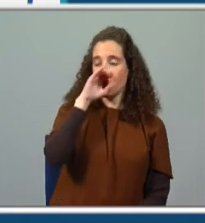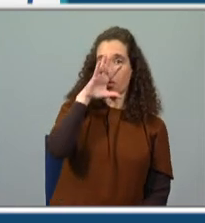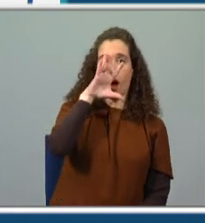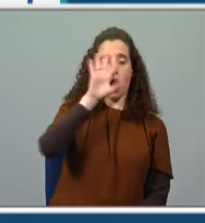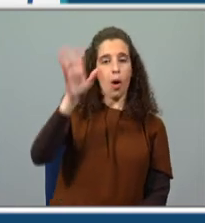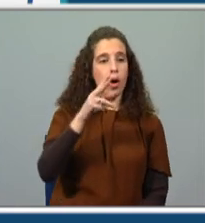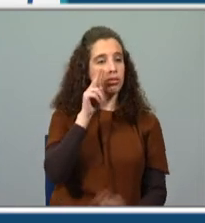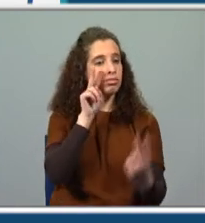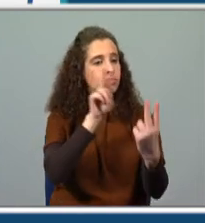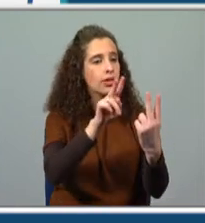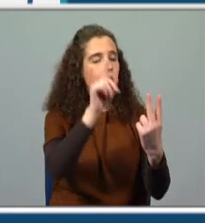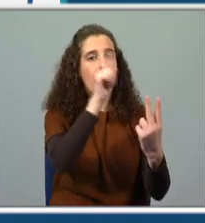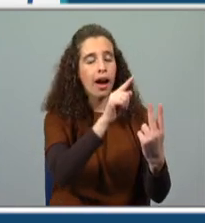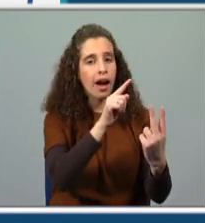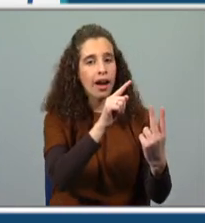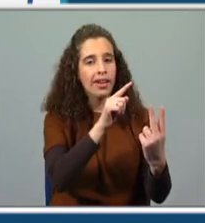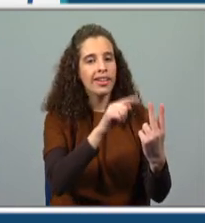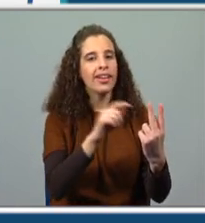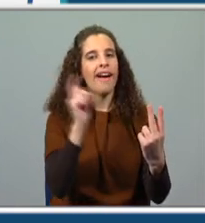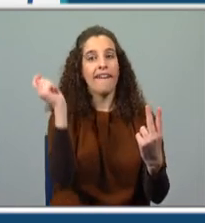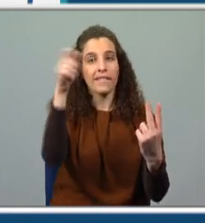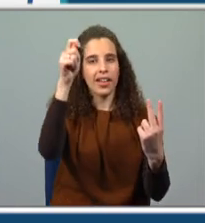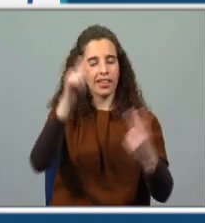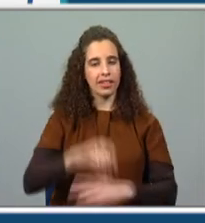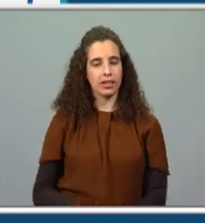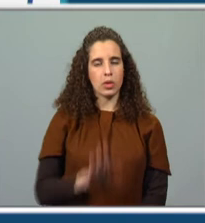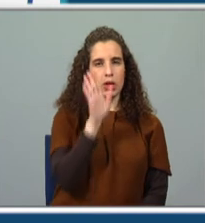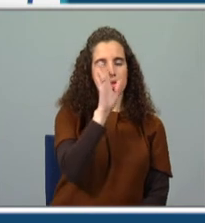encontra fada Então se fossemos tentar encontrar 發現仙女 所以如果我們試圖找到